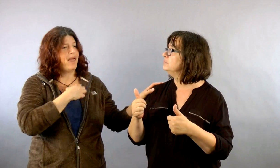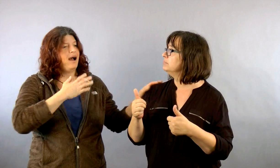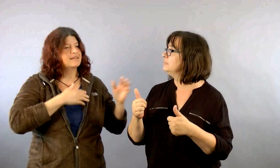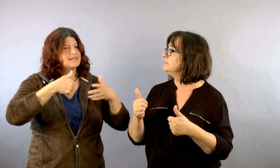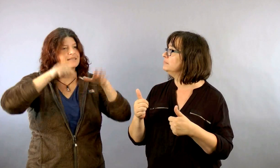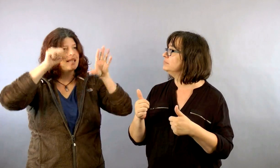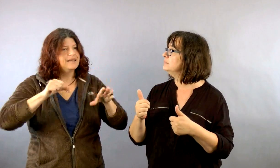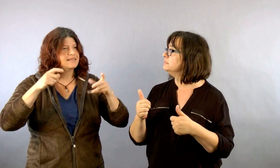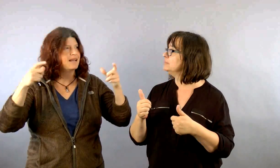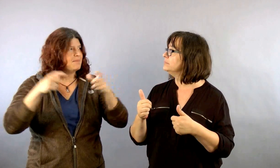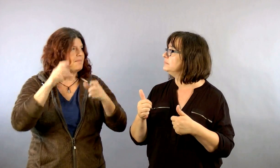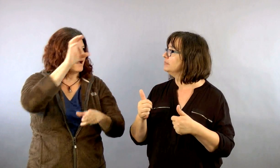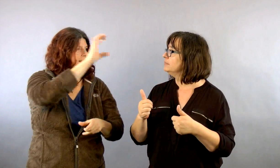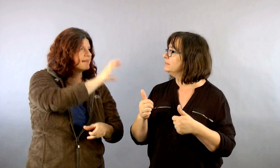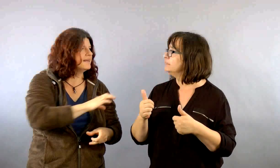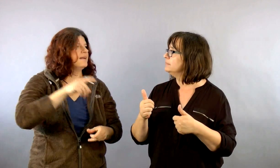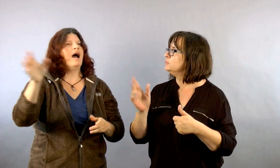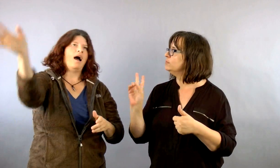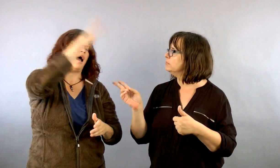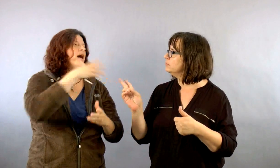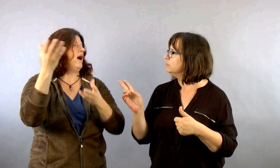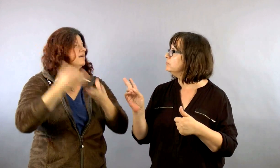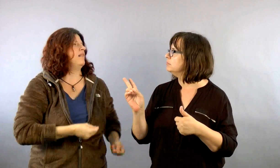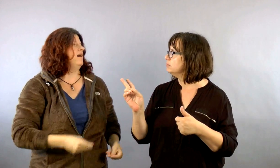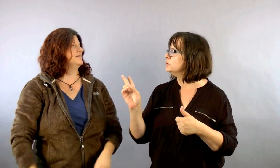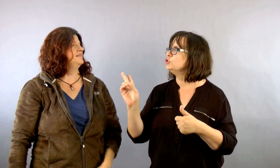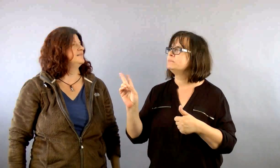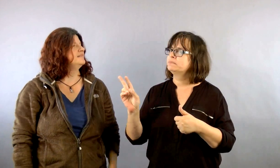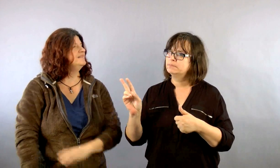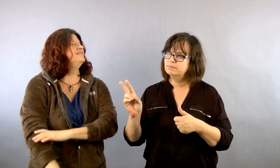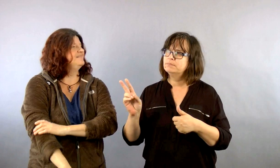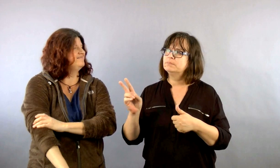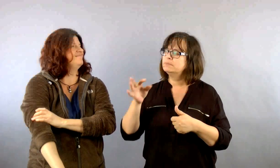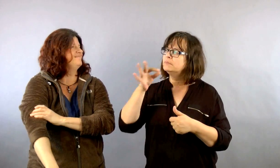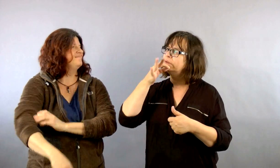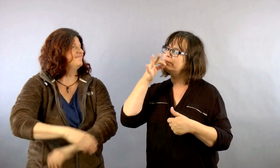In Bayern gibt's ja 16 Gehörlosen-Gemeinden. Alle sind eingeladen!